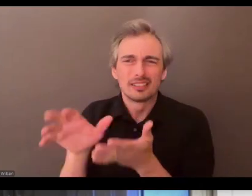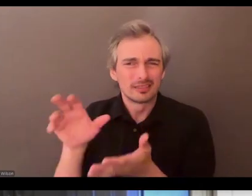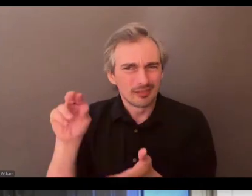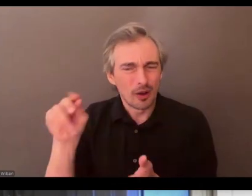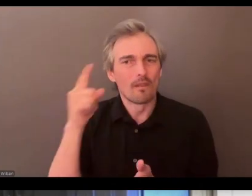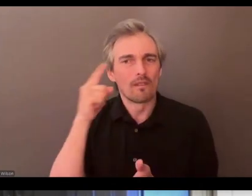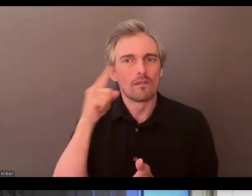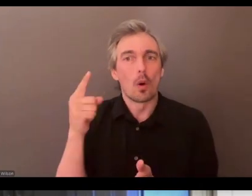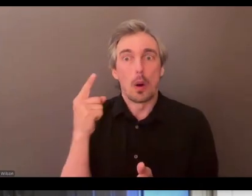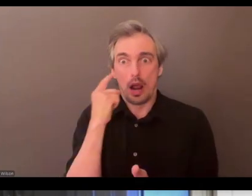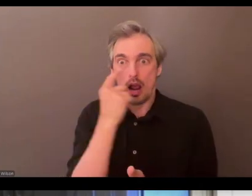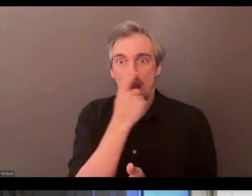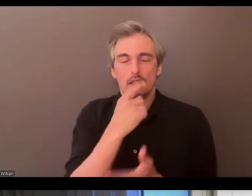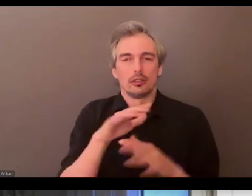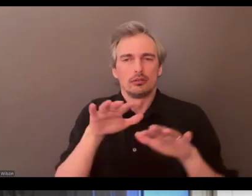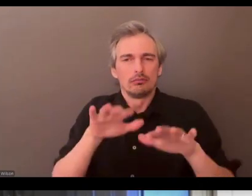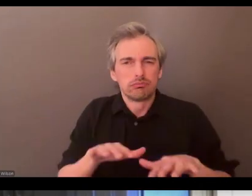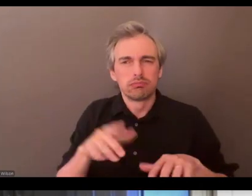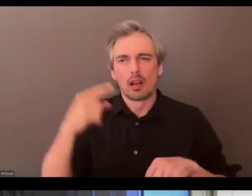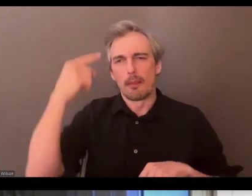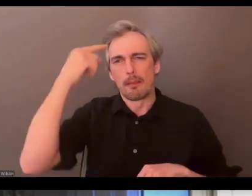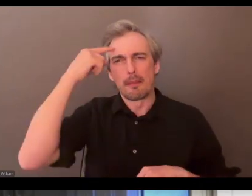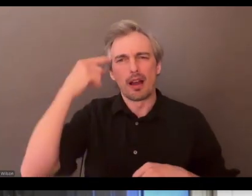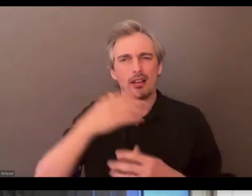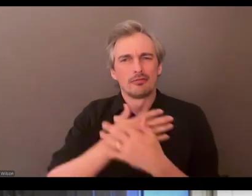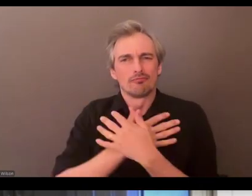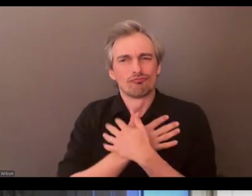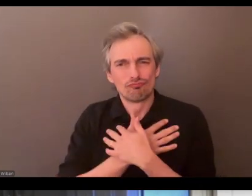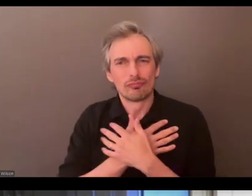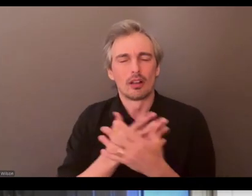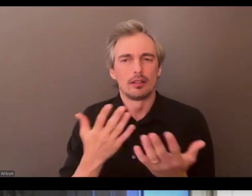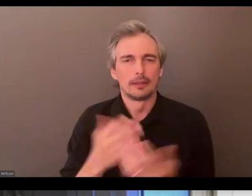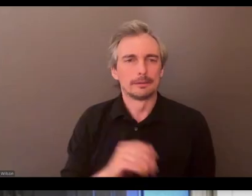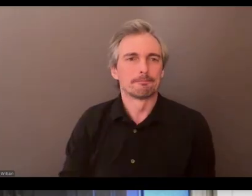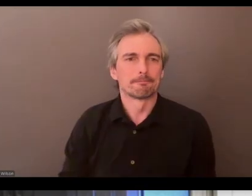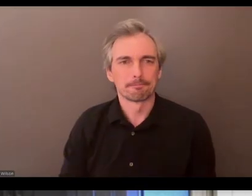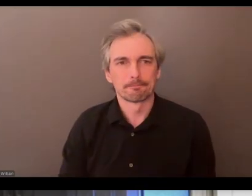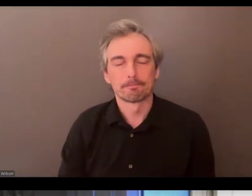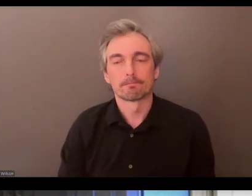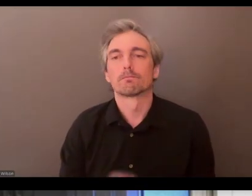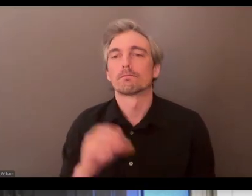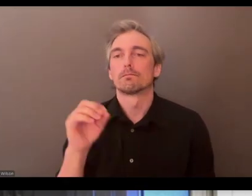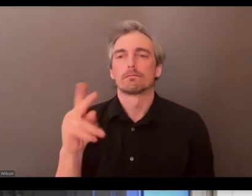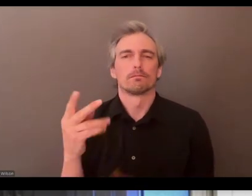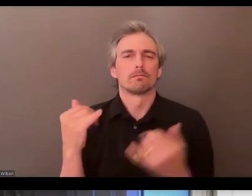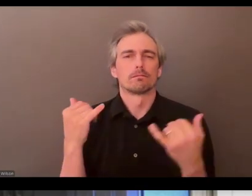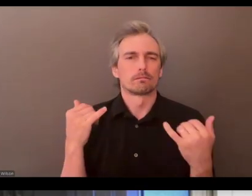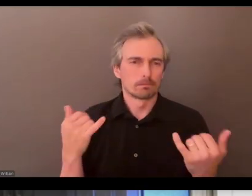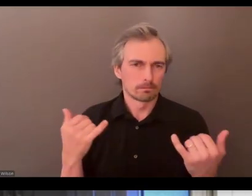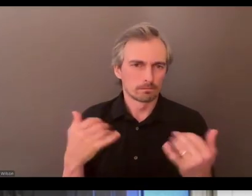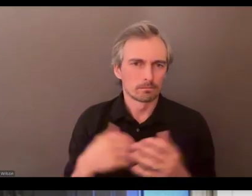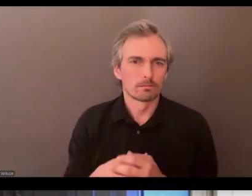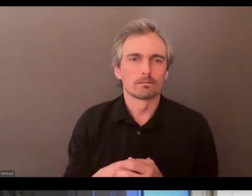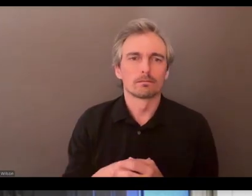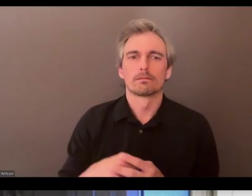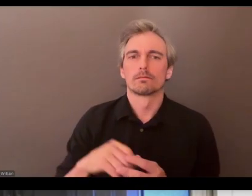では、代替フォ ーマットについて考えてみましょう。 アクセシブルな代替手段がなければ、ビジュアライゼ ーションは完成しません。